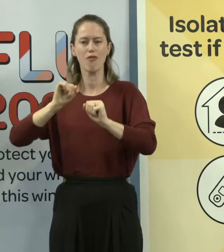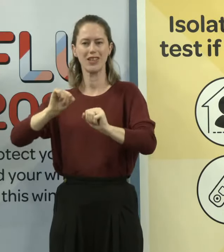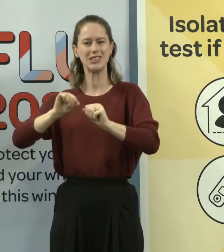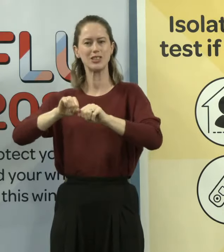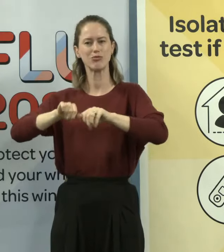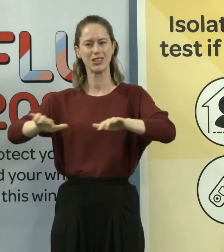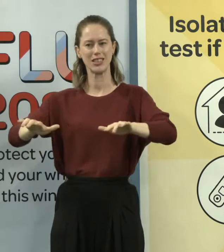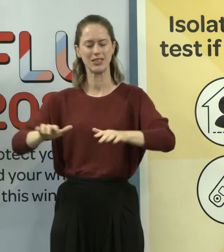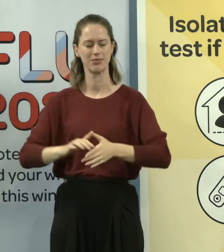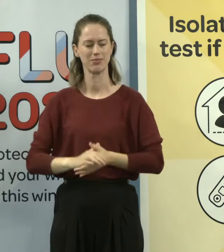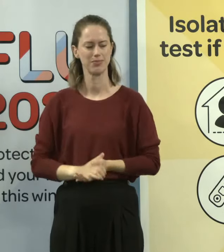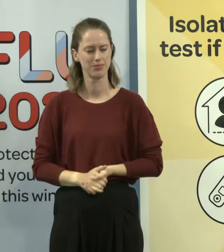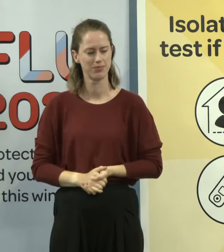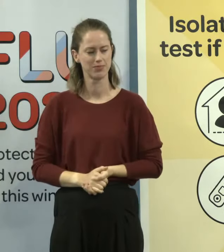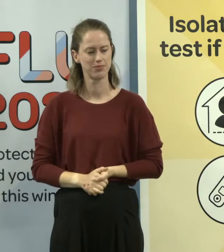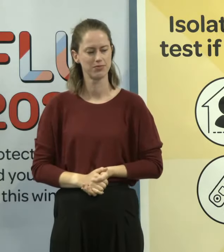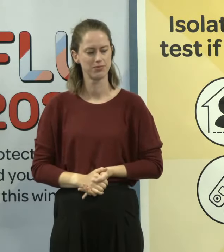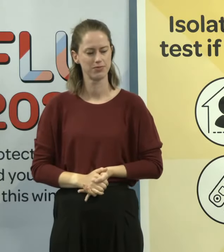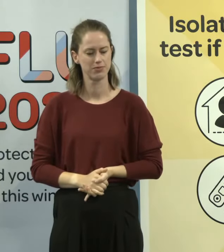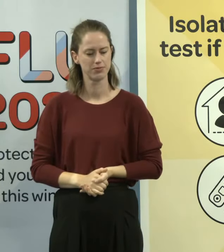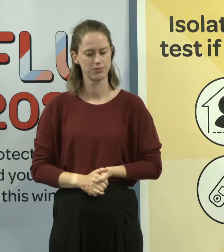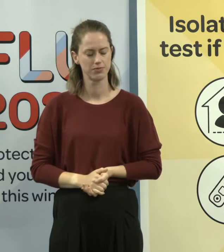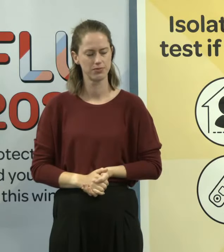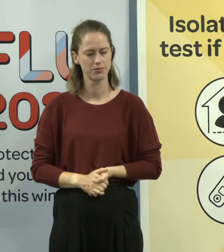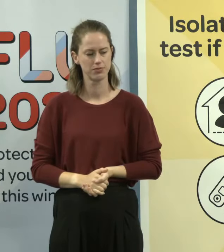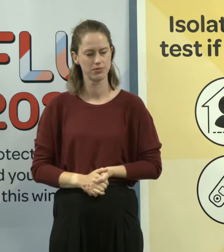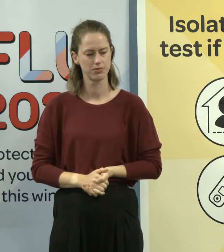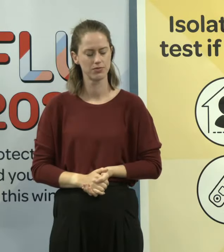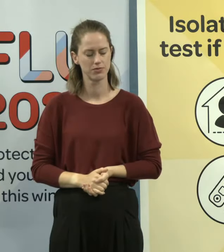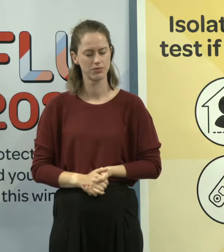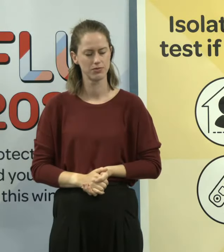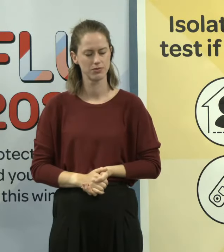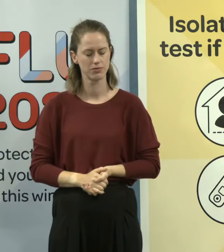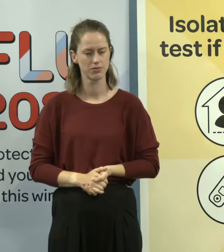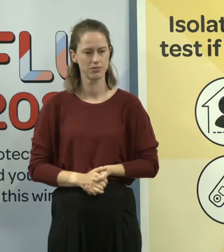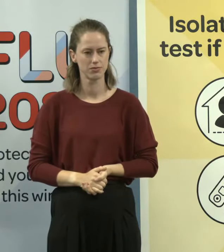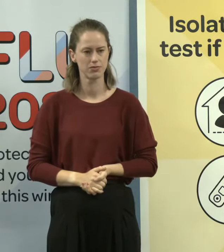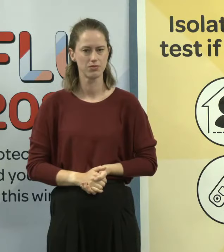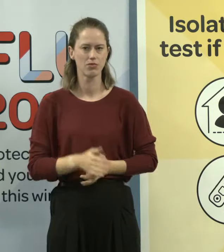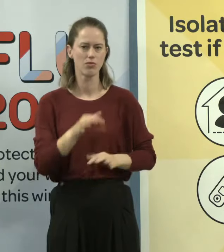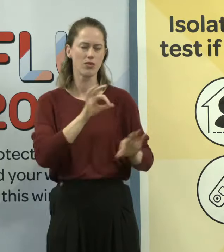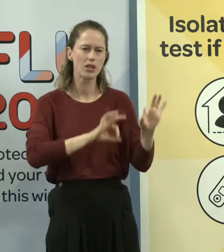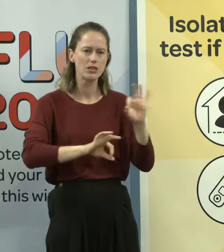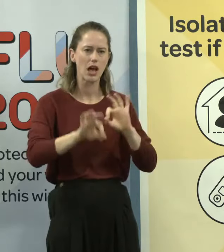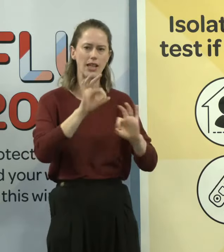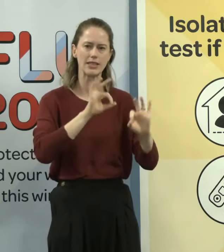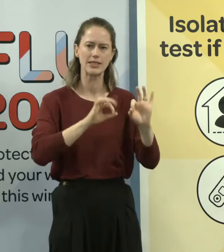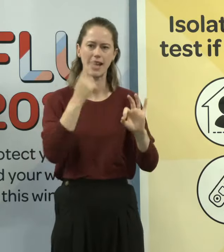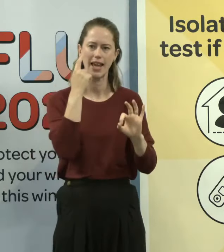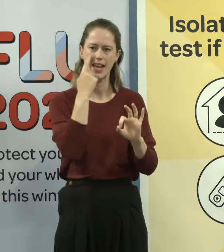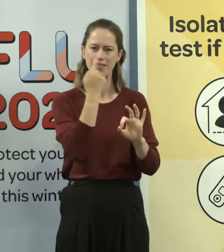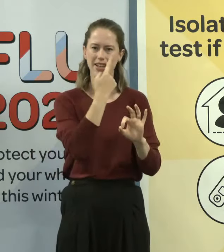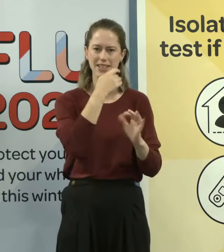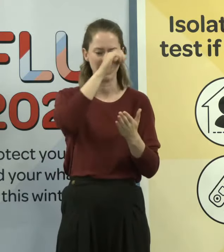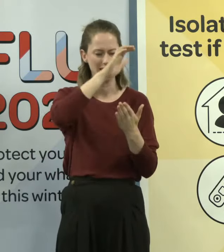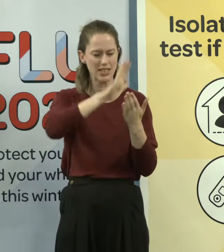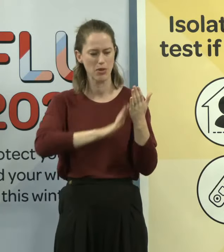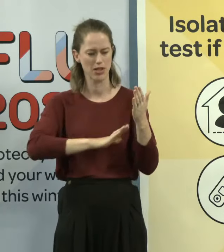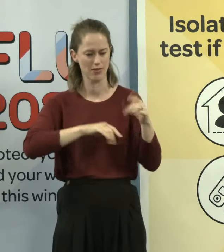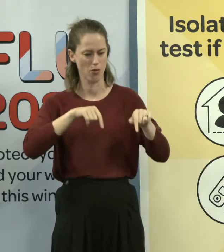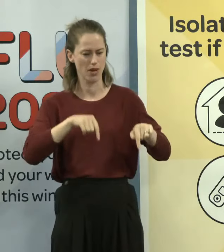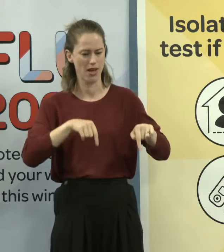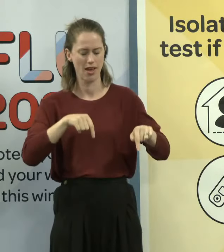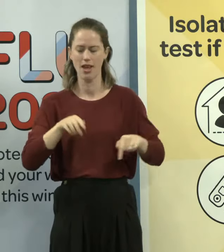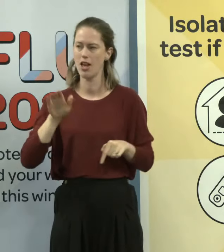ako ake mo COVID, a kua ako ano